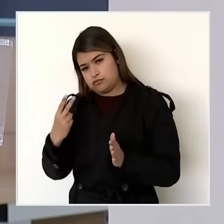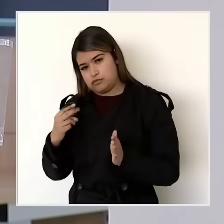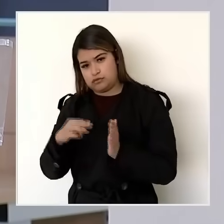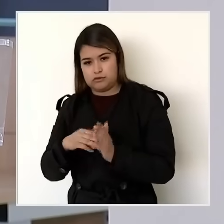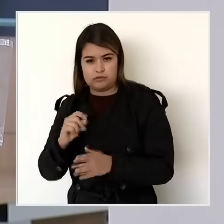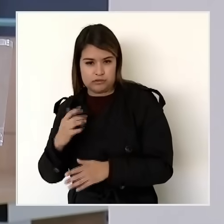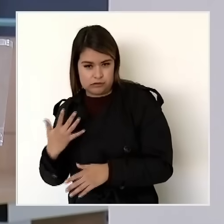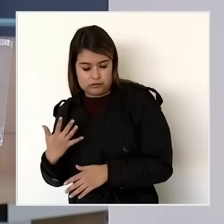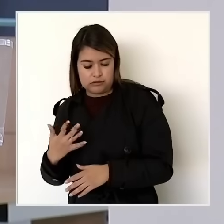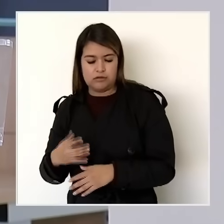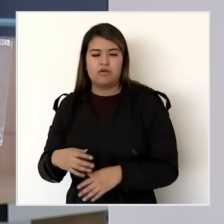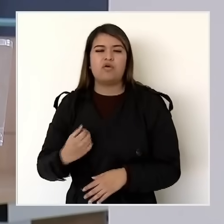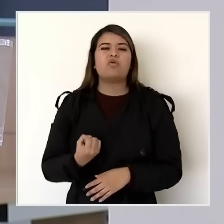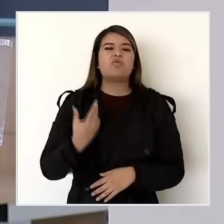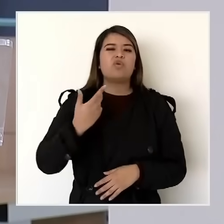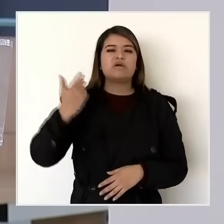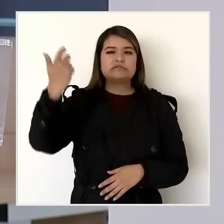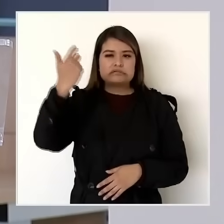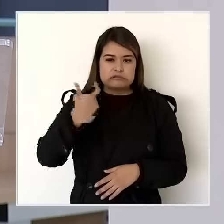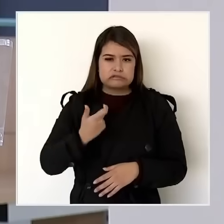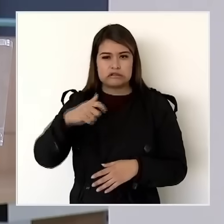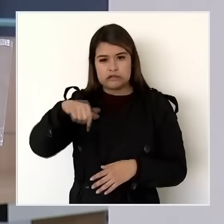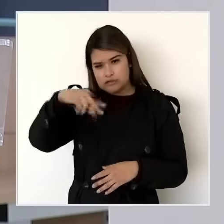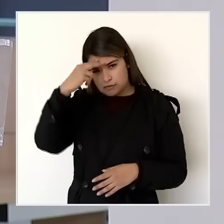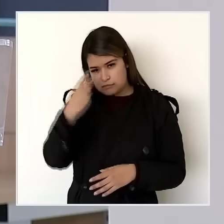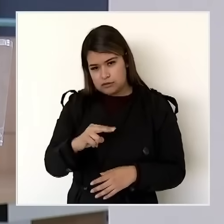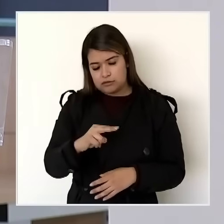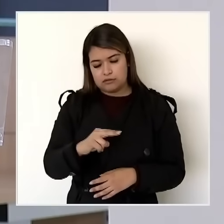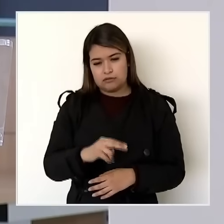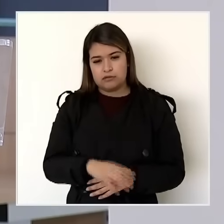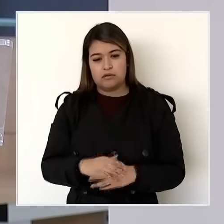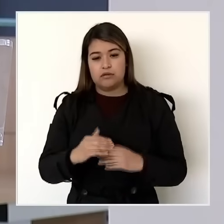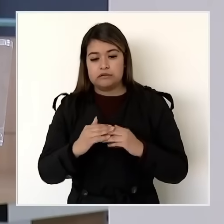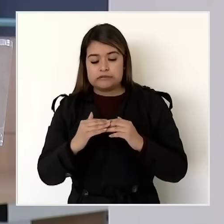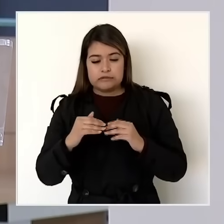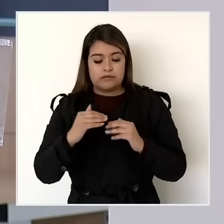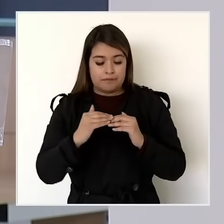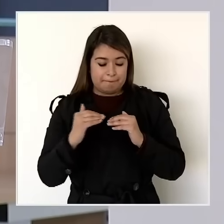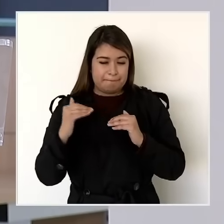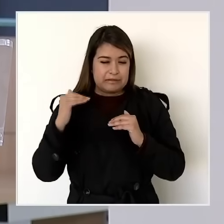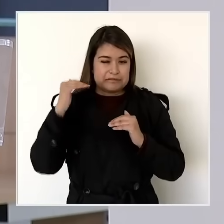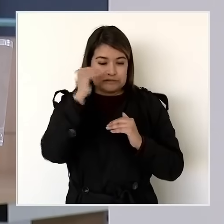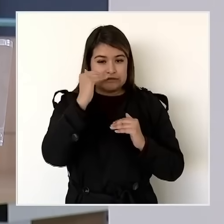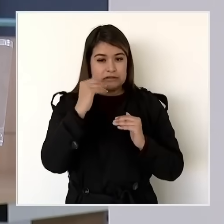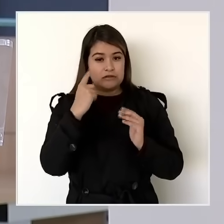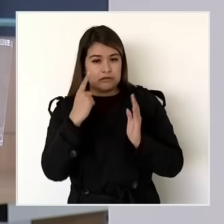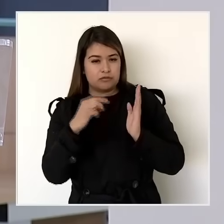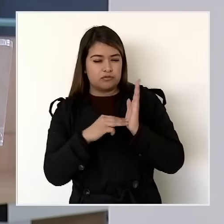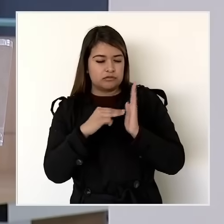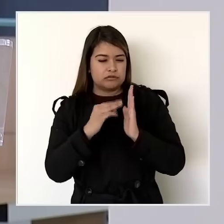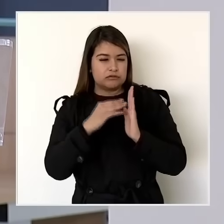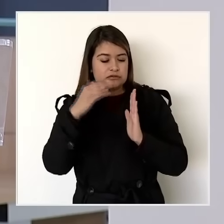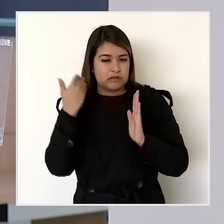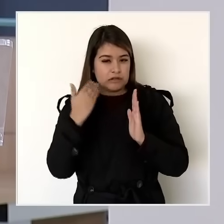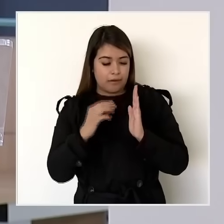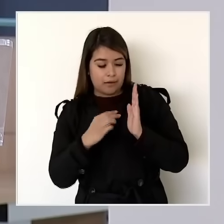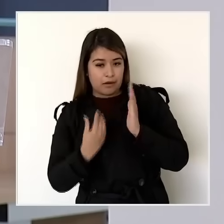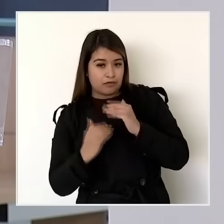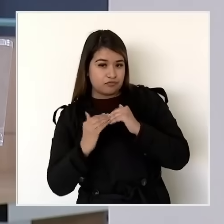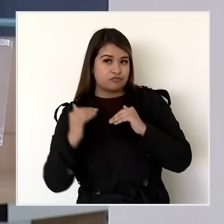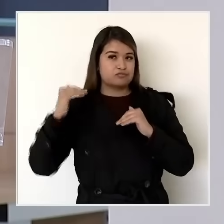el ingreso para beneficio del pueblo de México, aumentó de un billón a 1,250,000